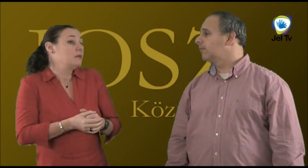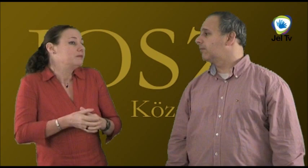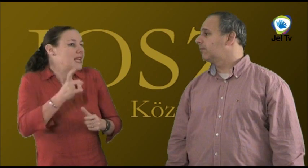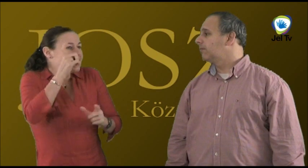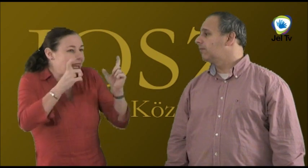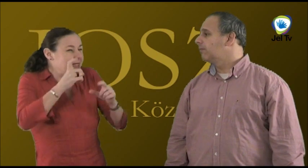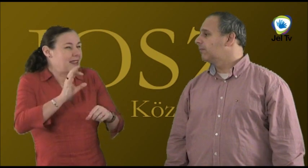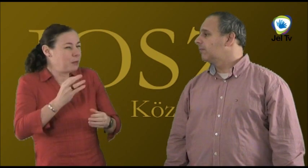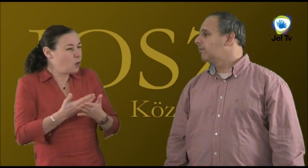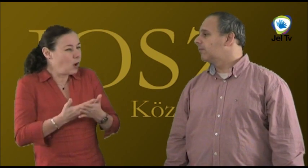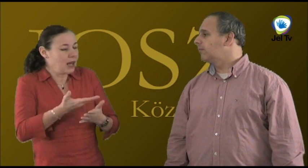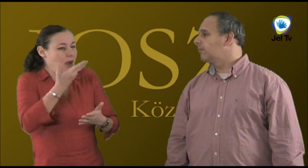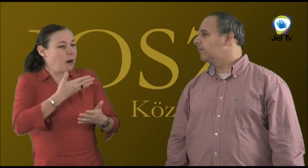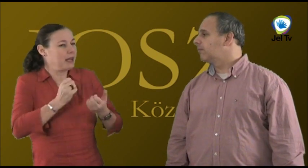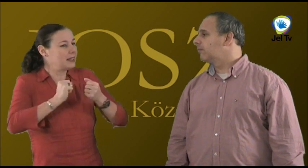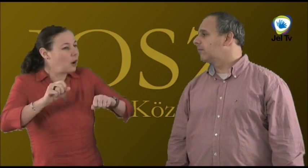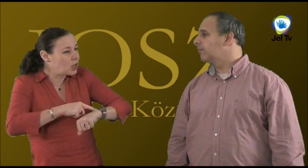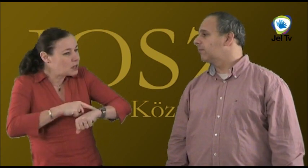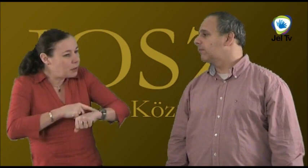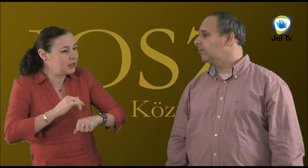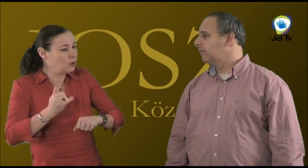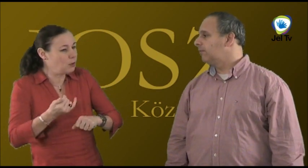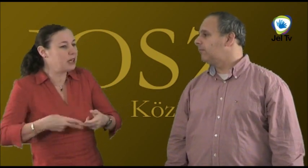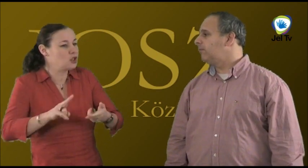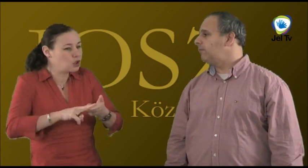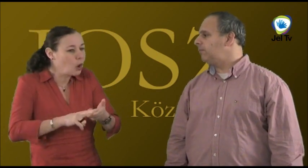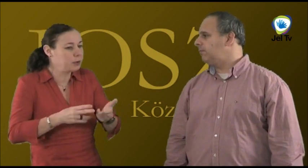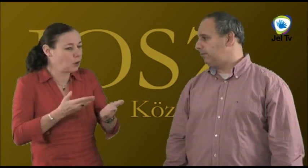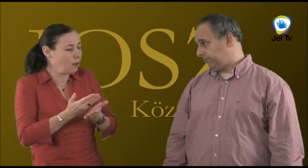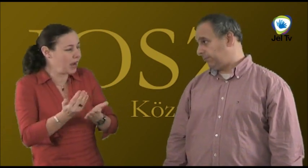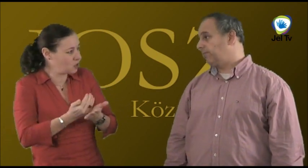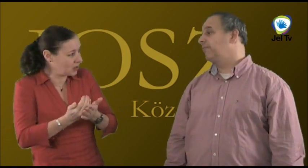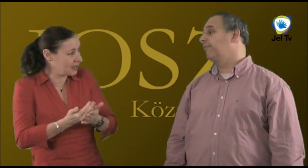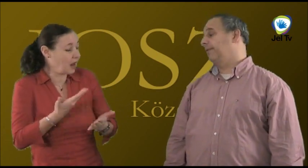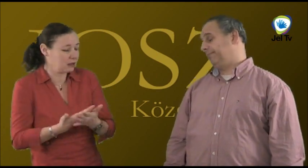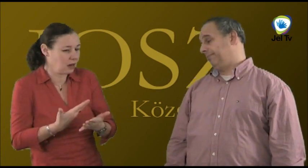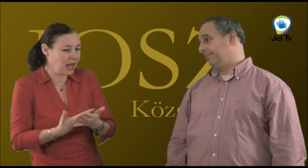Szerintem jó lenne, ha szabadidőben is több tolmácshasználat lenne,